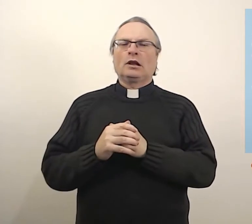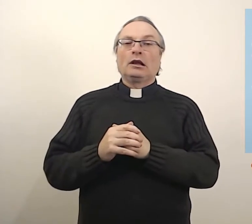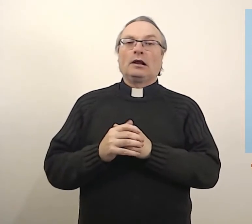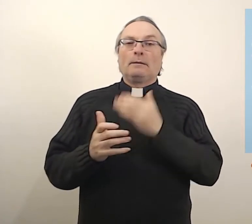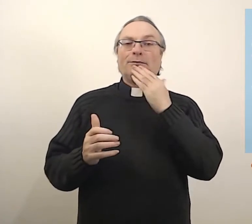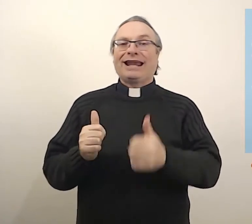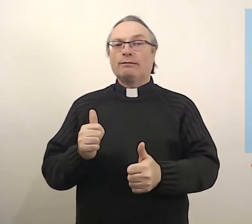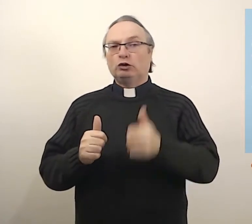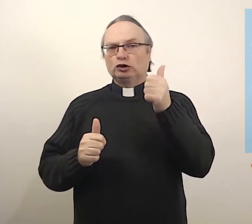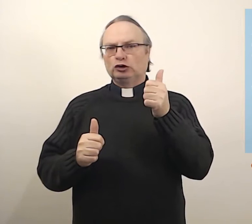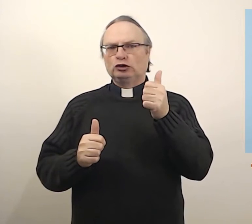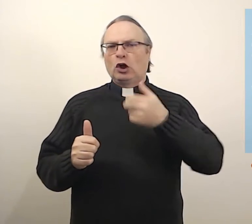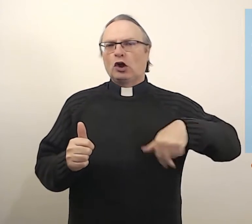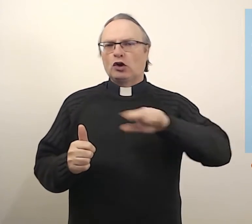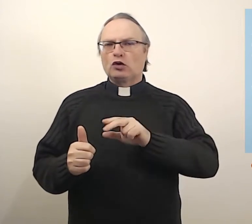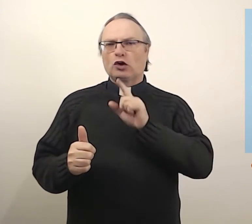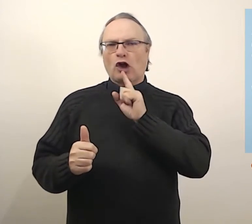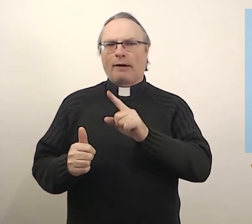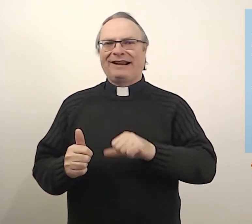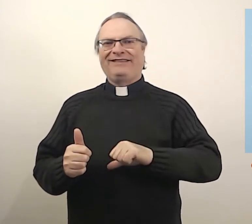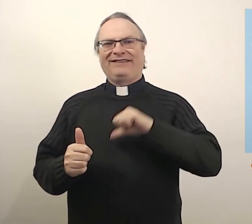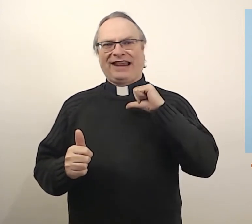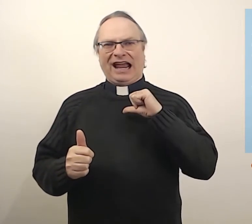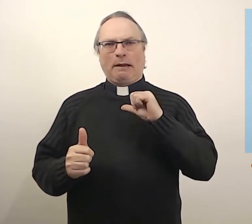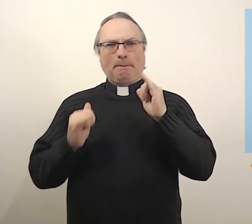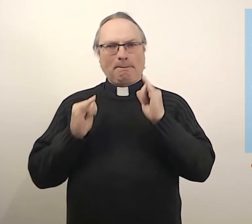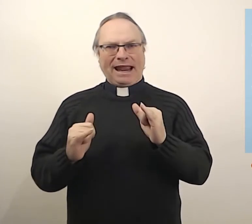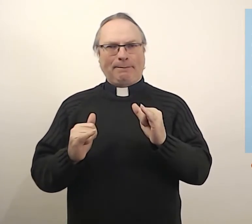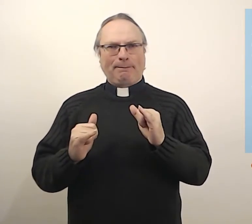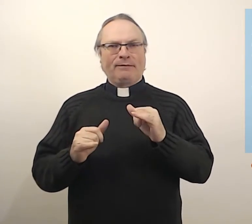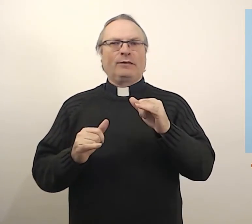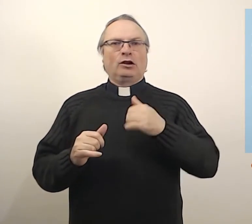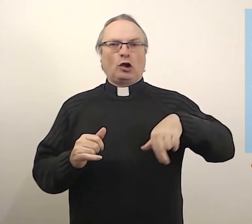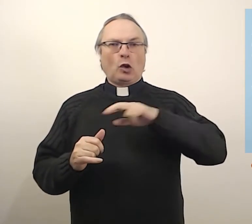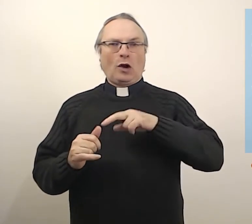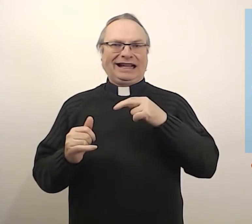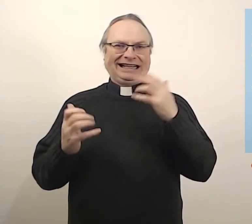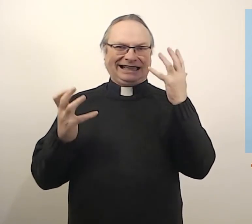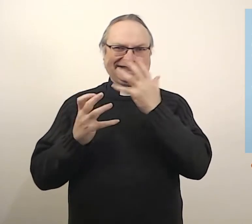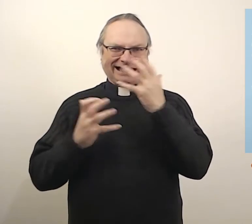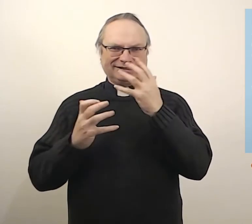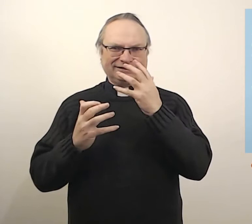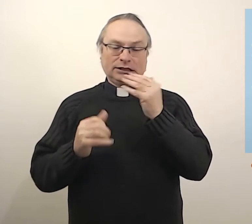Bien plus, nous sommes fiers même de nos détresses,